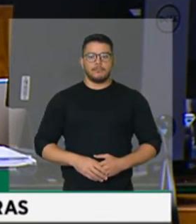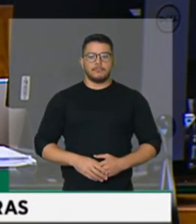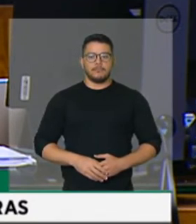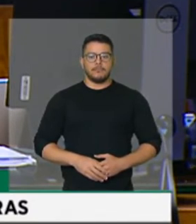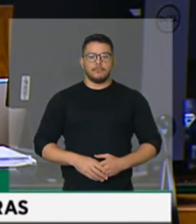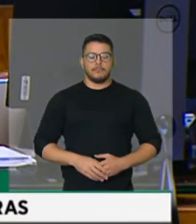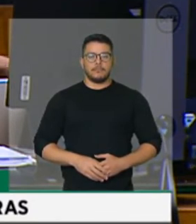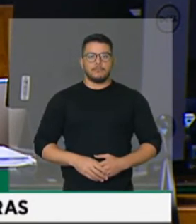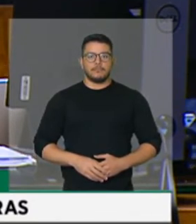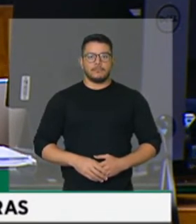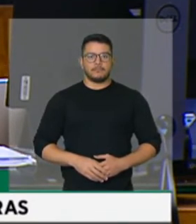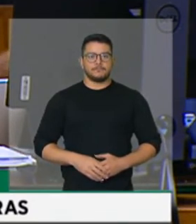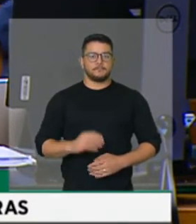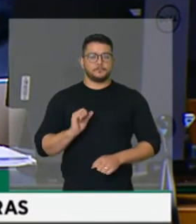IVAN. MICROFONE, DEPUTADO